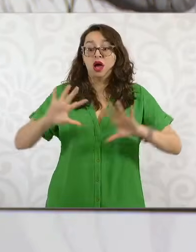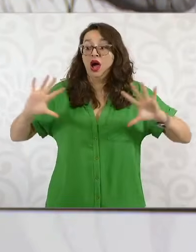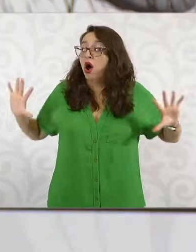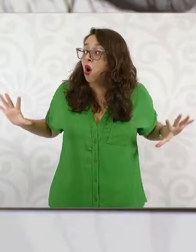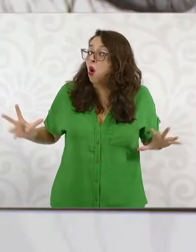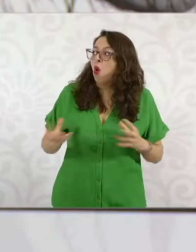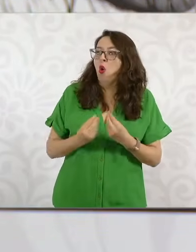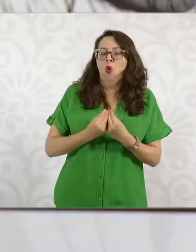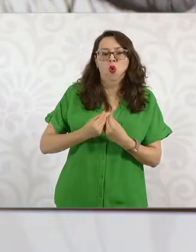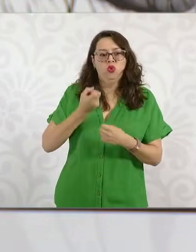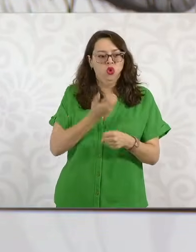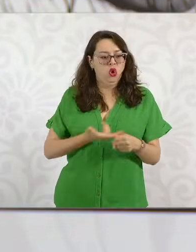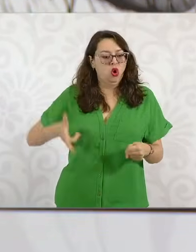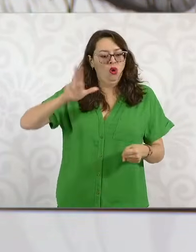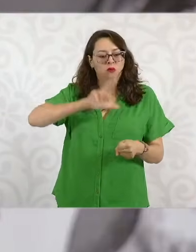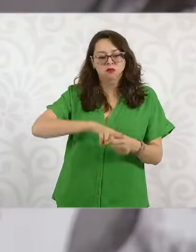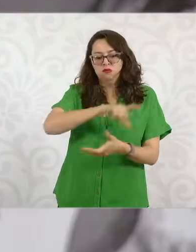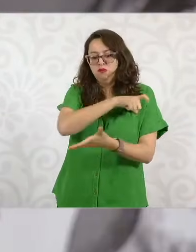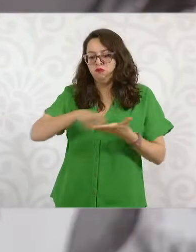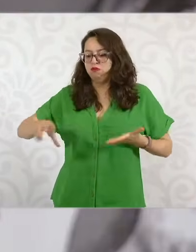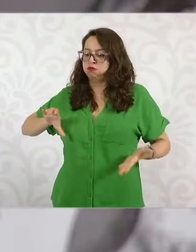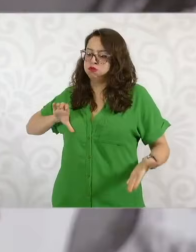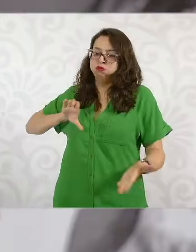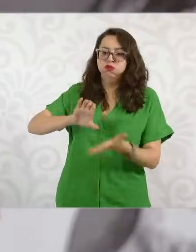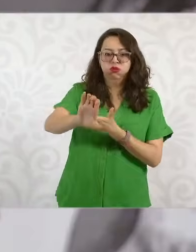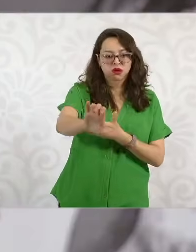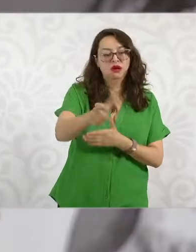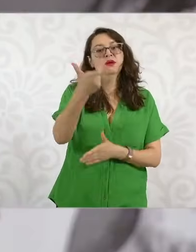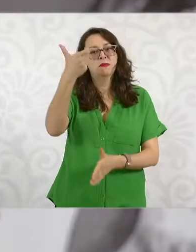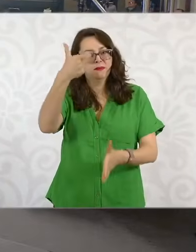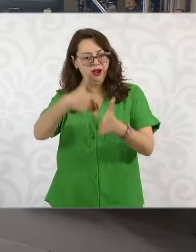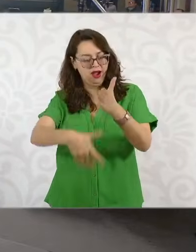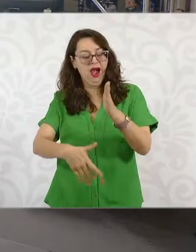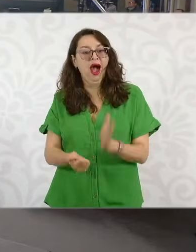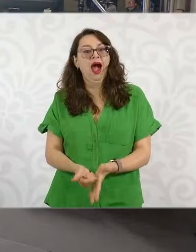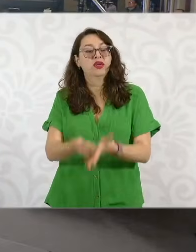haciendo que ayuda también a bajar los costos de los medicamentos. Esta tremenda inversión que se